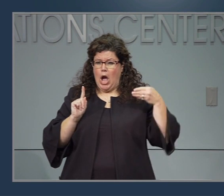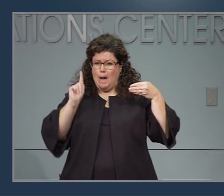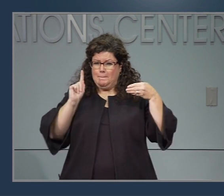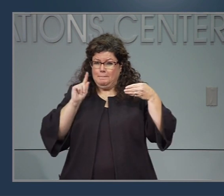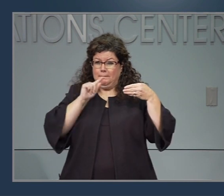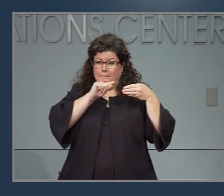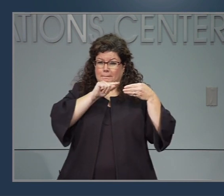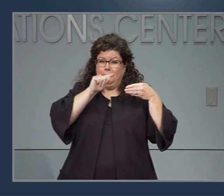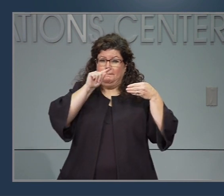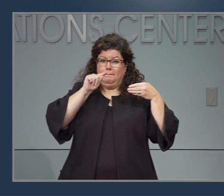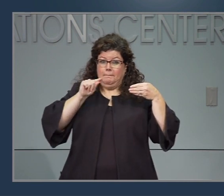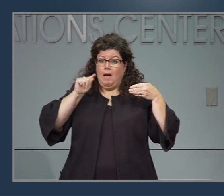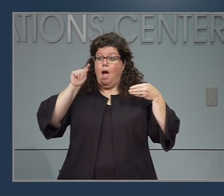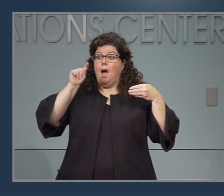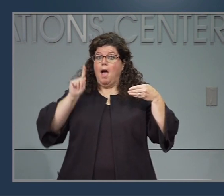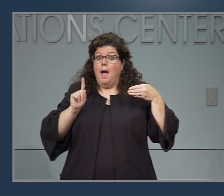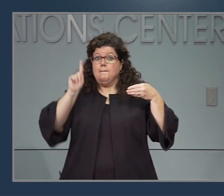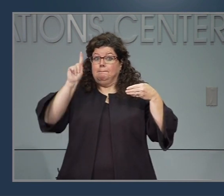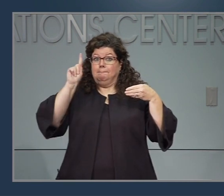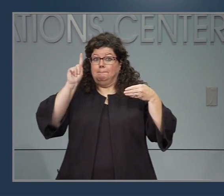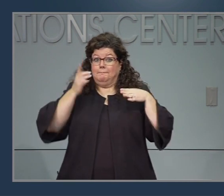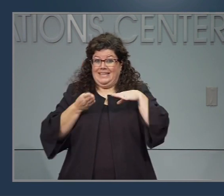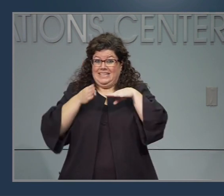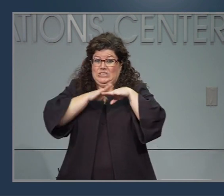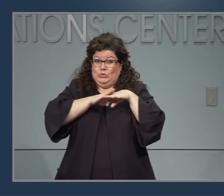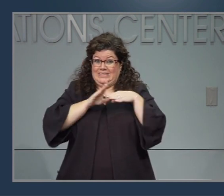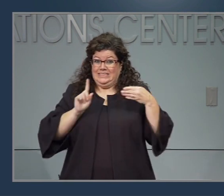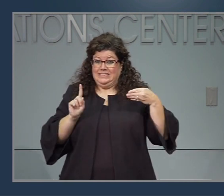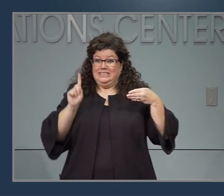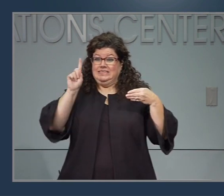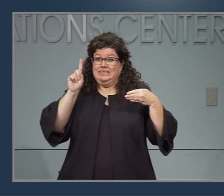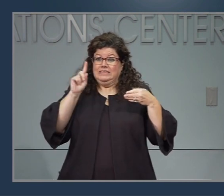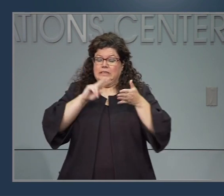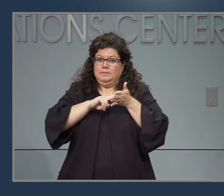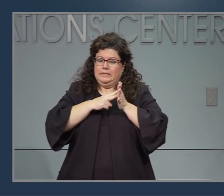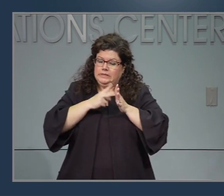supe un poco. Esta pequeña alza está mostrando que estamos en